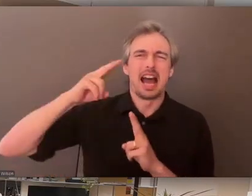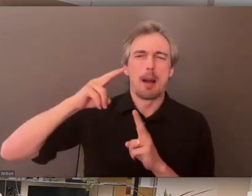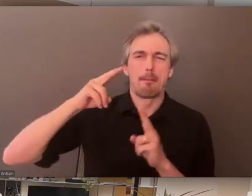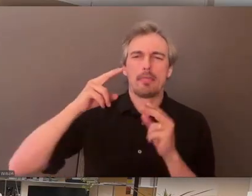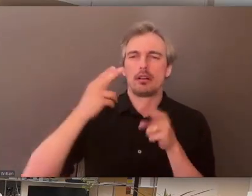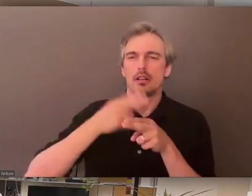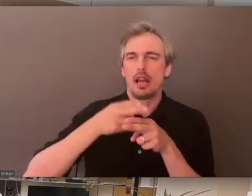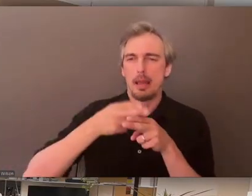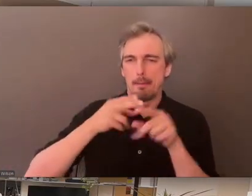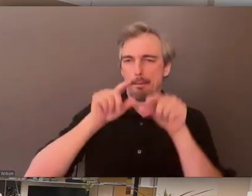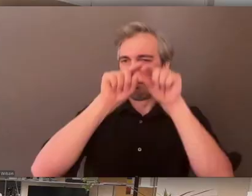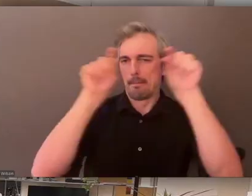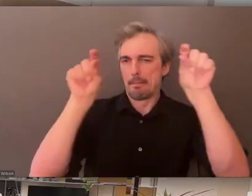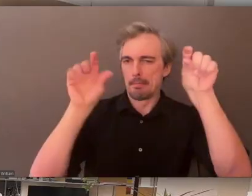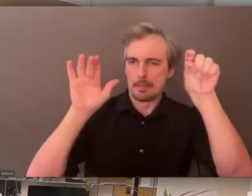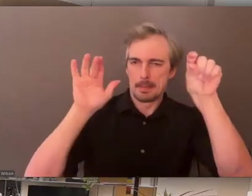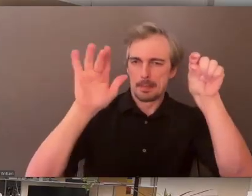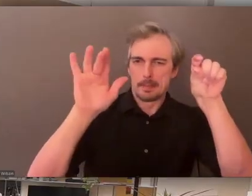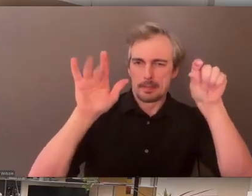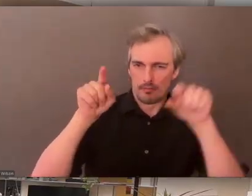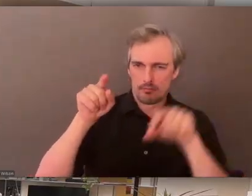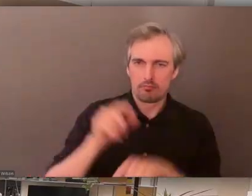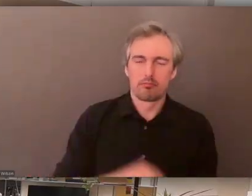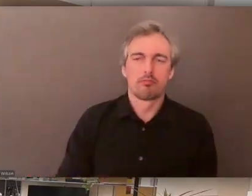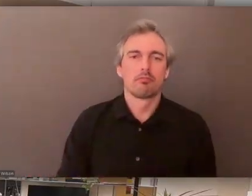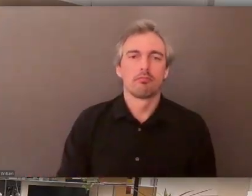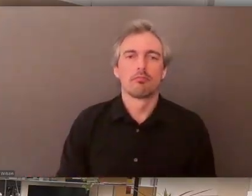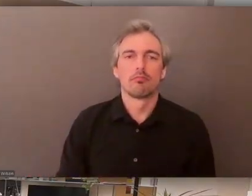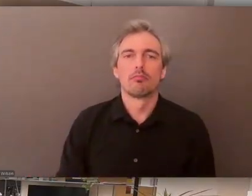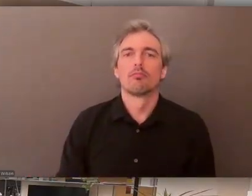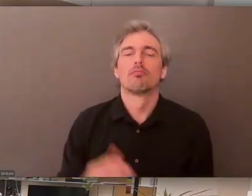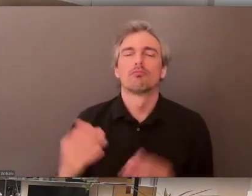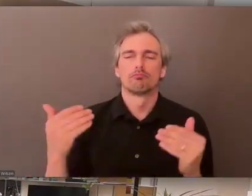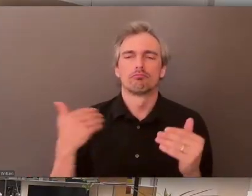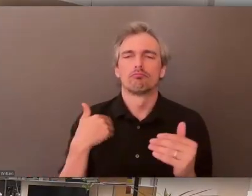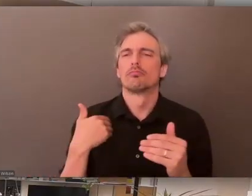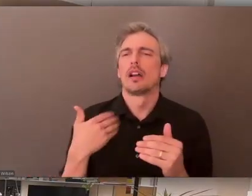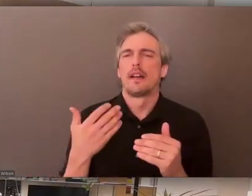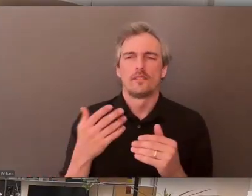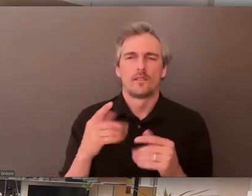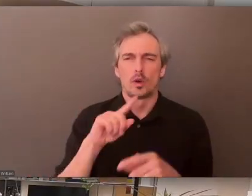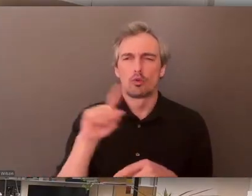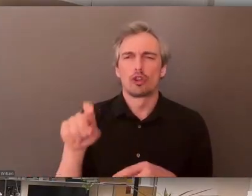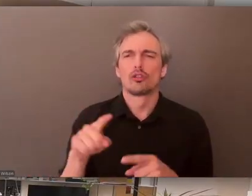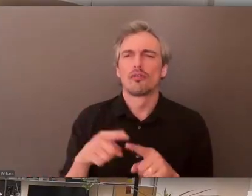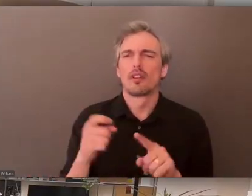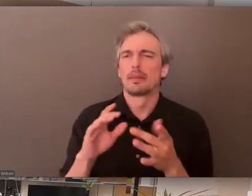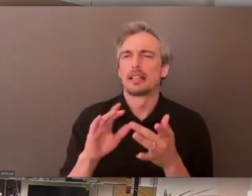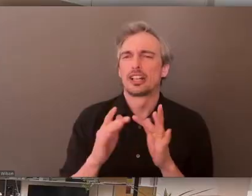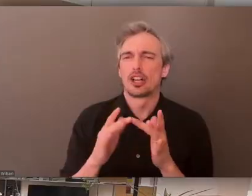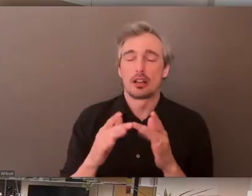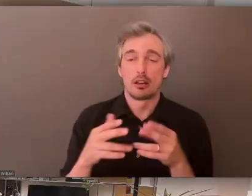そして、オンラインで質問がありました。 それは... スライドが利用可能になるかどうかです。 そうですね... 利用可能になります。